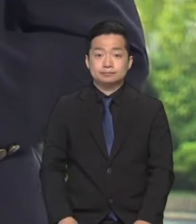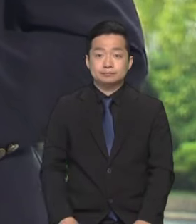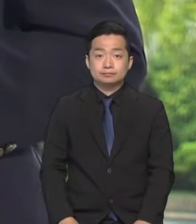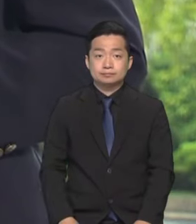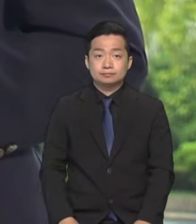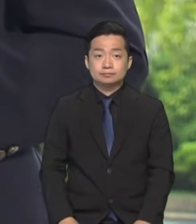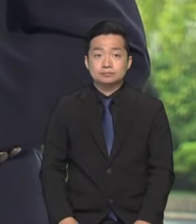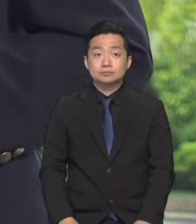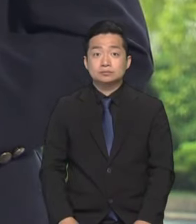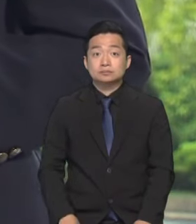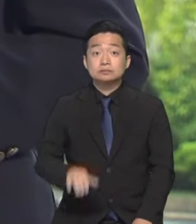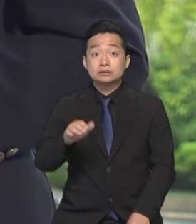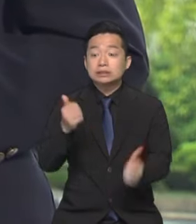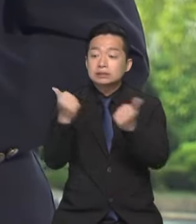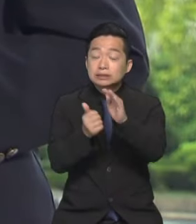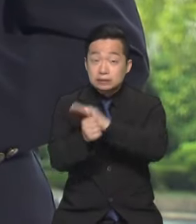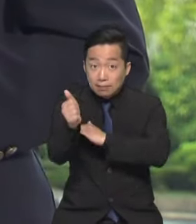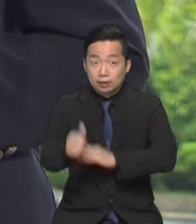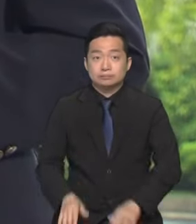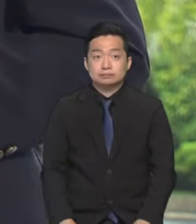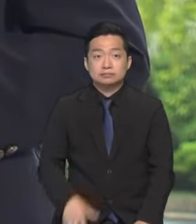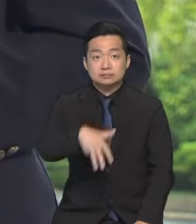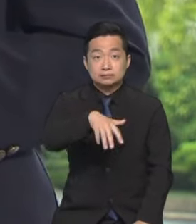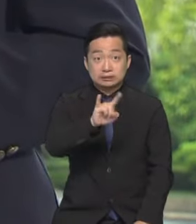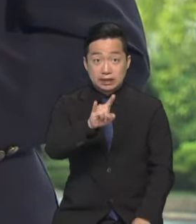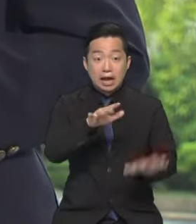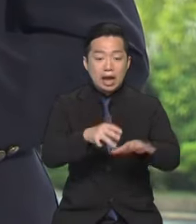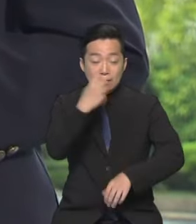(기자) 9일 선출될 새 원내대표에게는 채 해병 특검법 거부권 행사 시 재의결 표